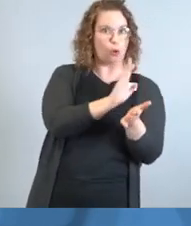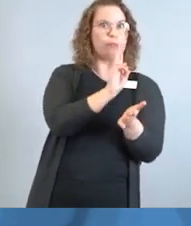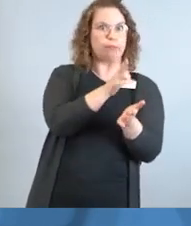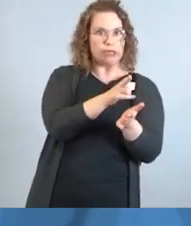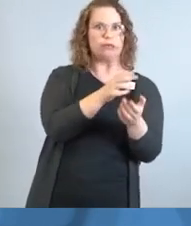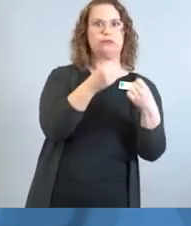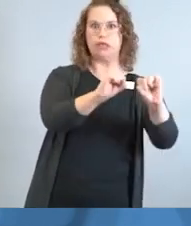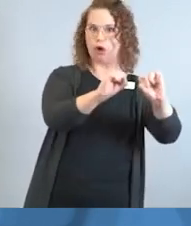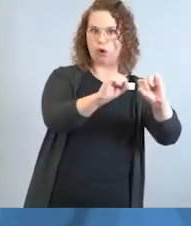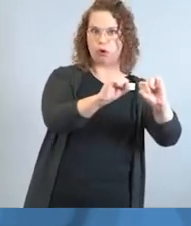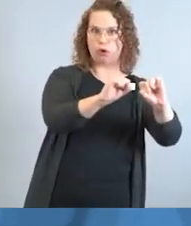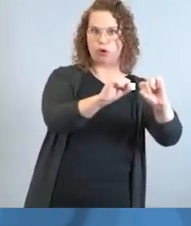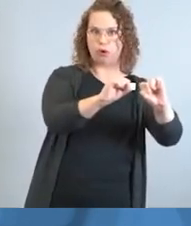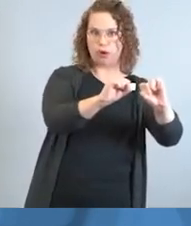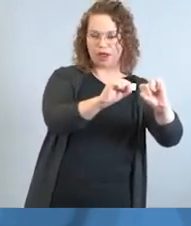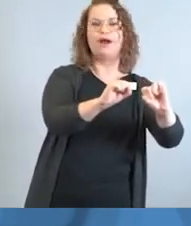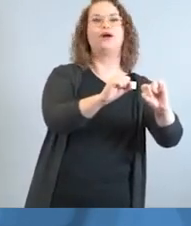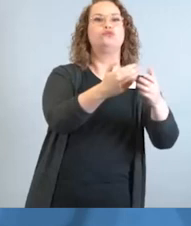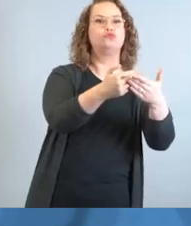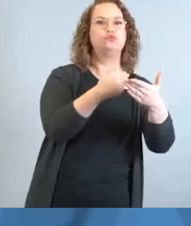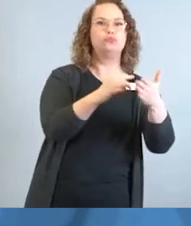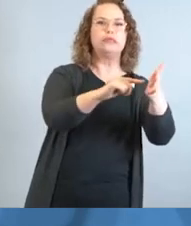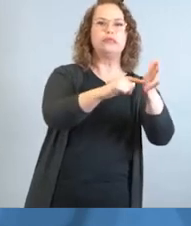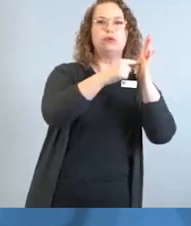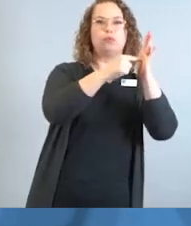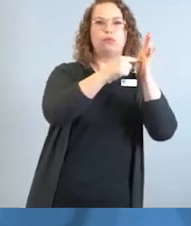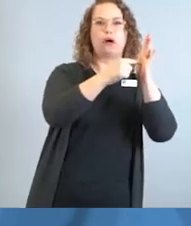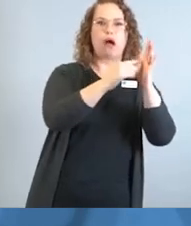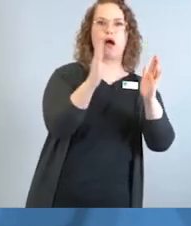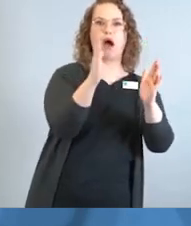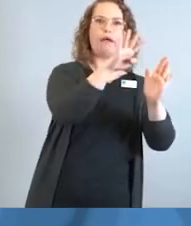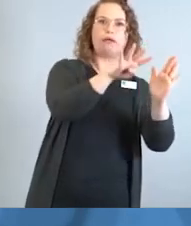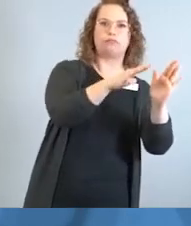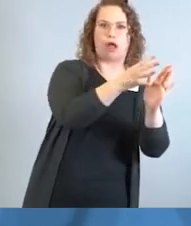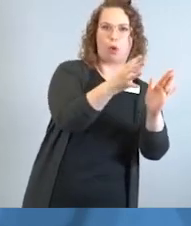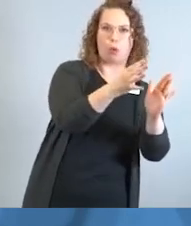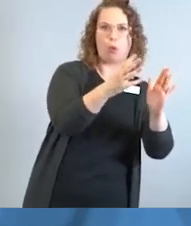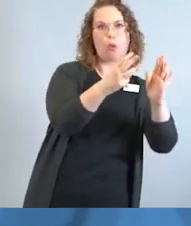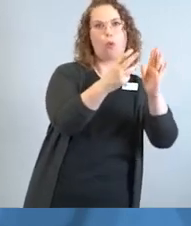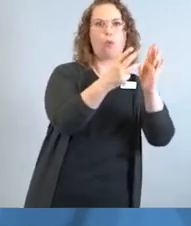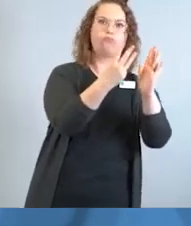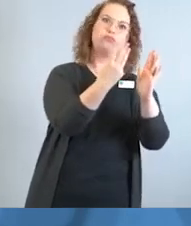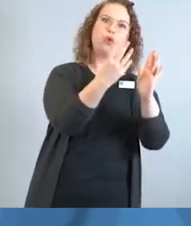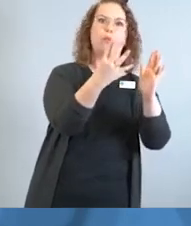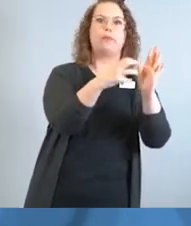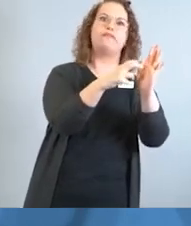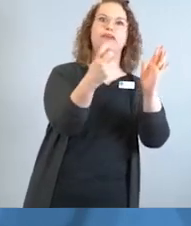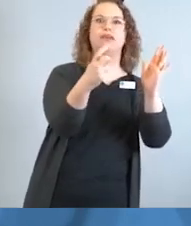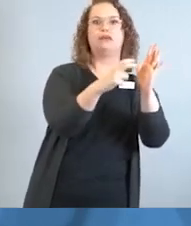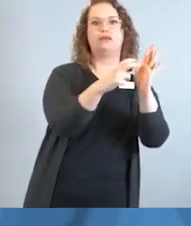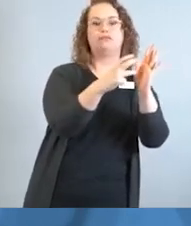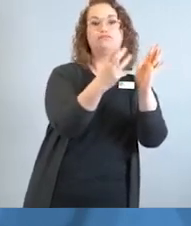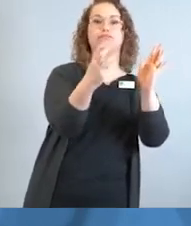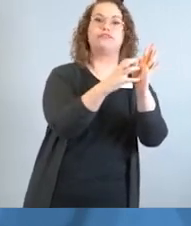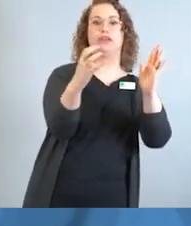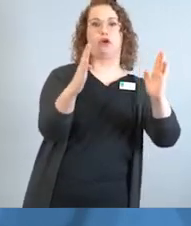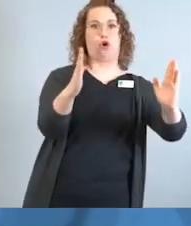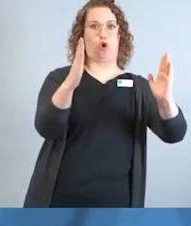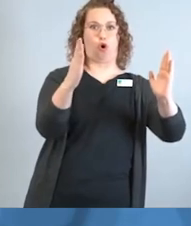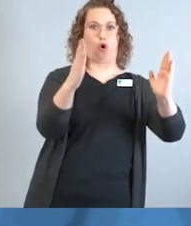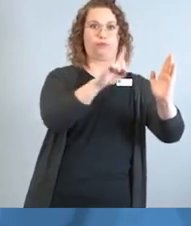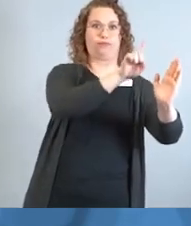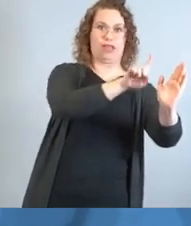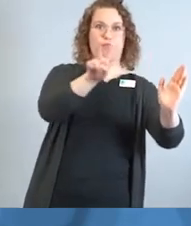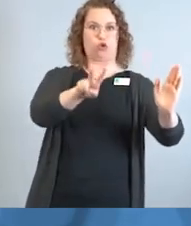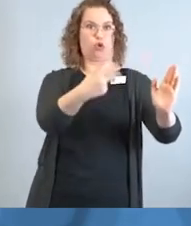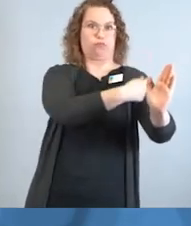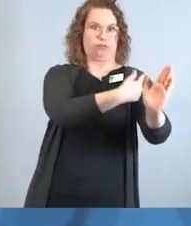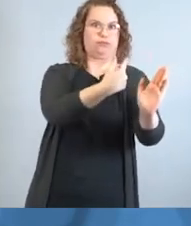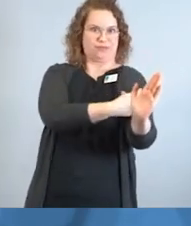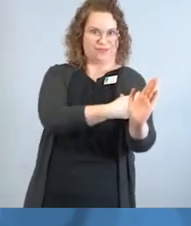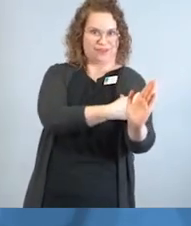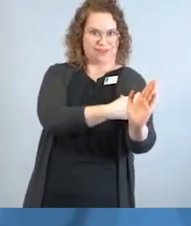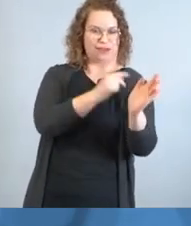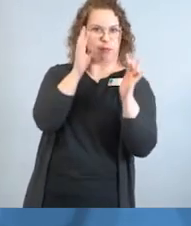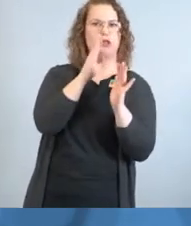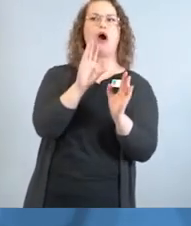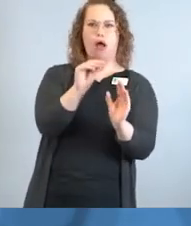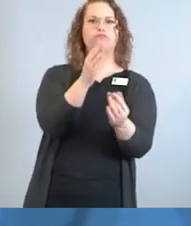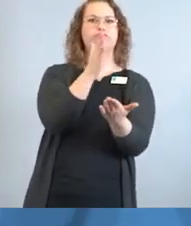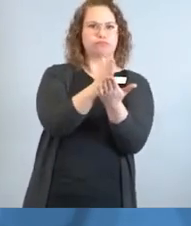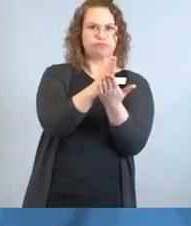Sen vuoksi he ottivat aika tiukan aikataulun, 3-4 viikkoa, ja ajattelivat, että sitten ainakin varmasti saadaan hyvin immunogeeninen rokote.